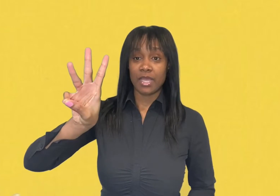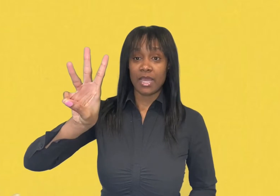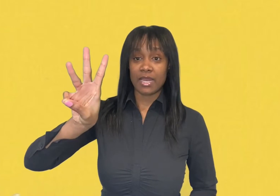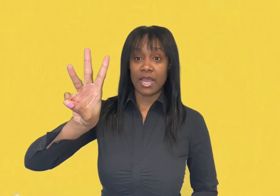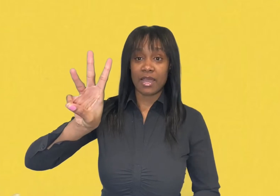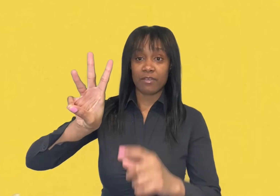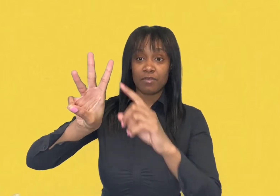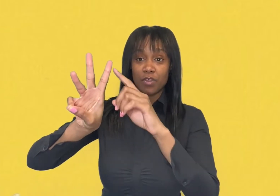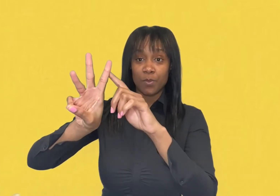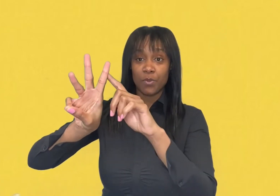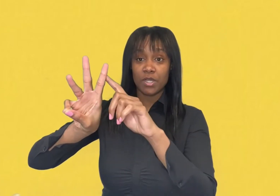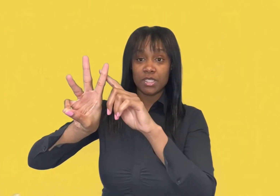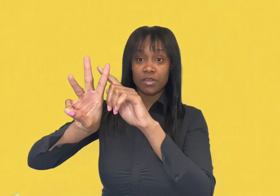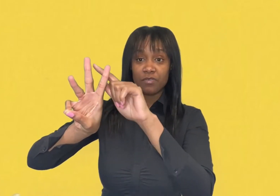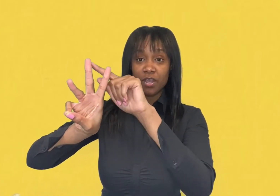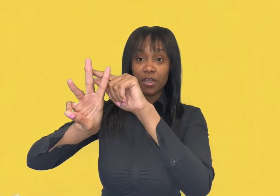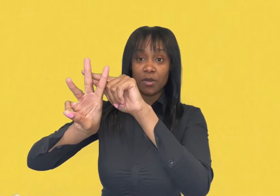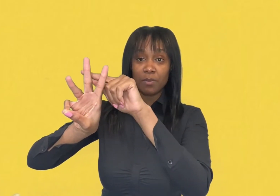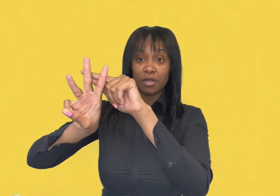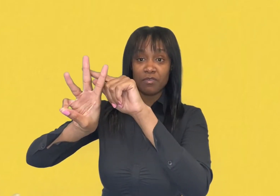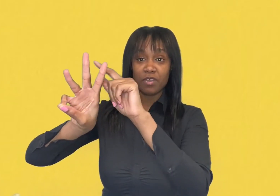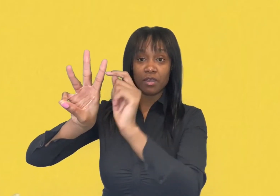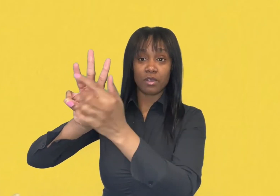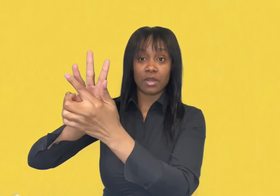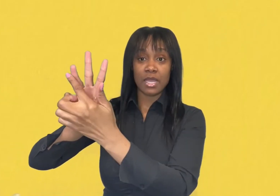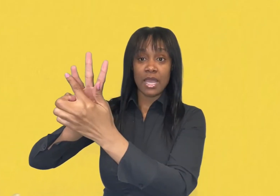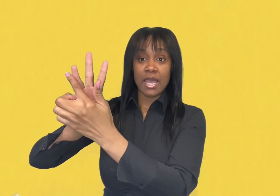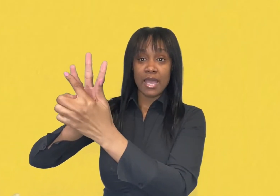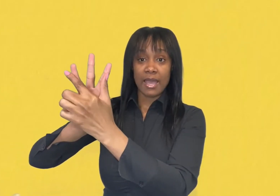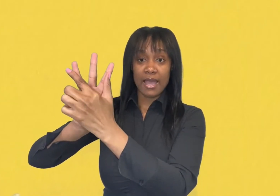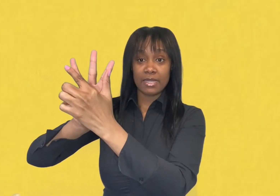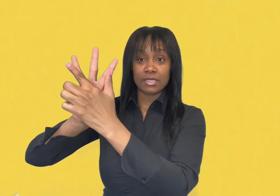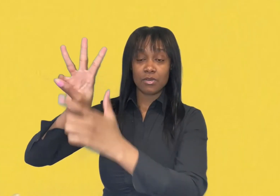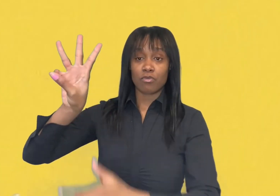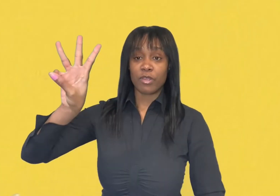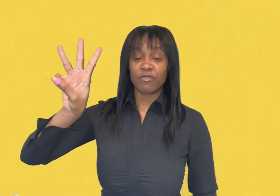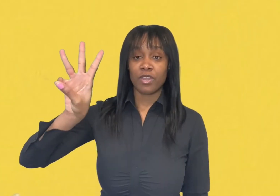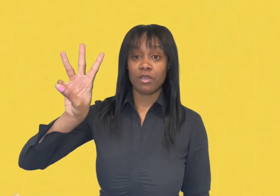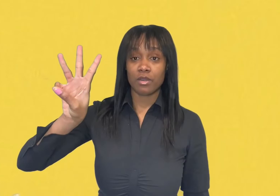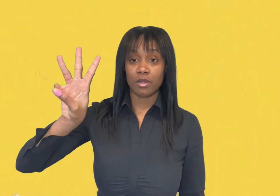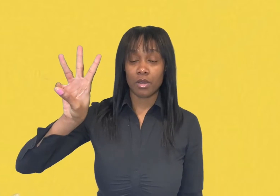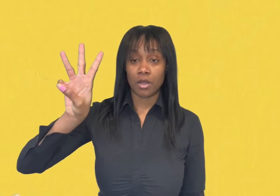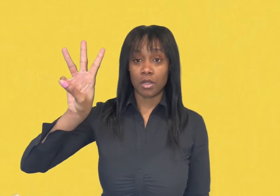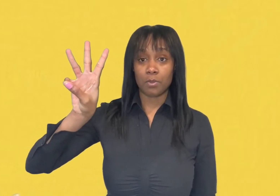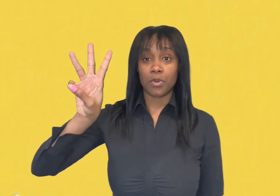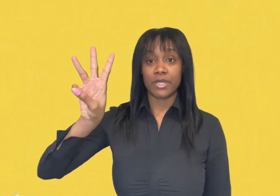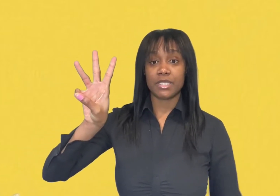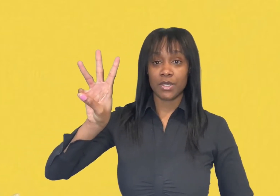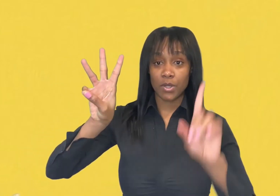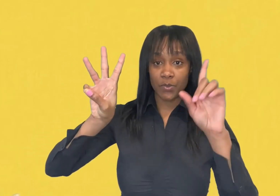dan telunjuk, jari tengah, dan jari manis, semua menunjuk ke atas